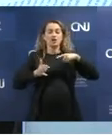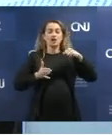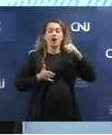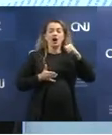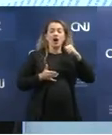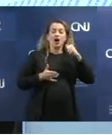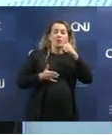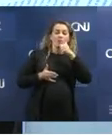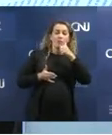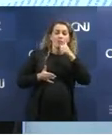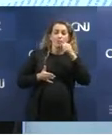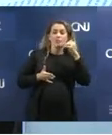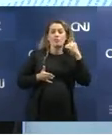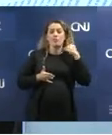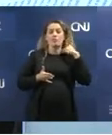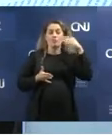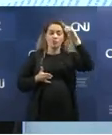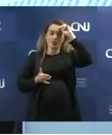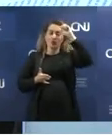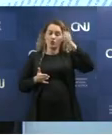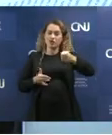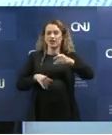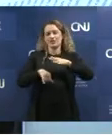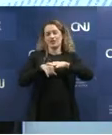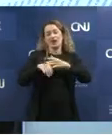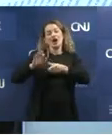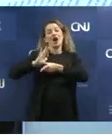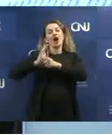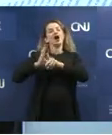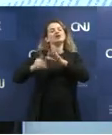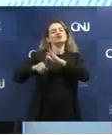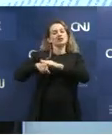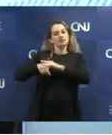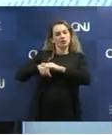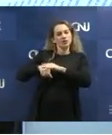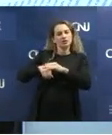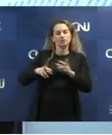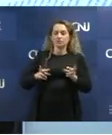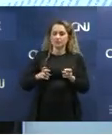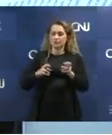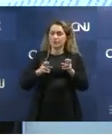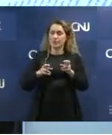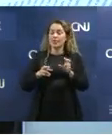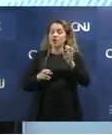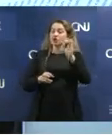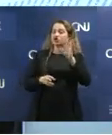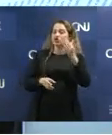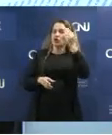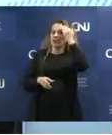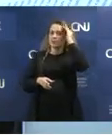então, só para se ter uma noção, os autos ficaram paralisados em cartório